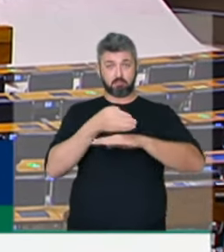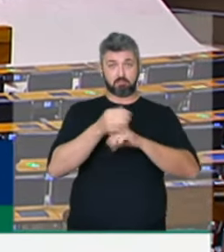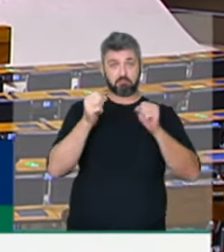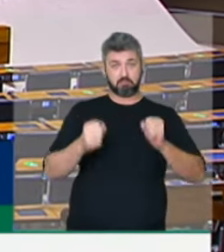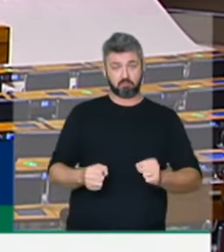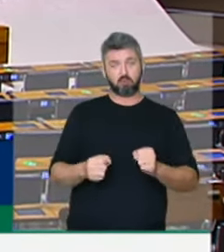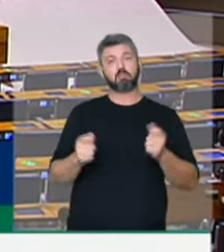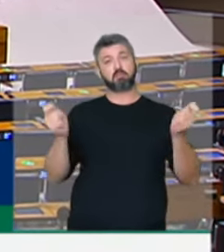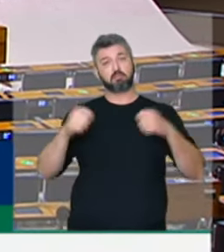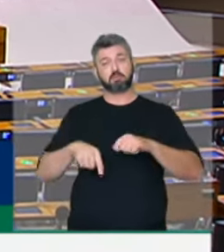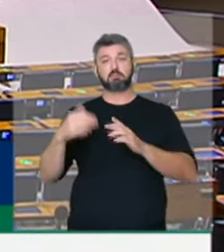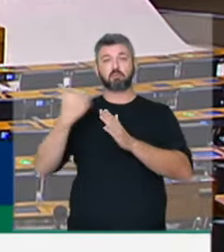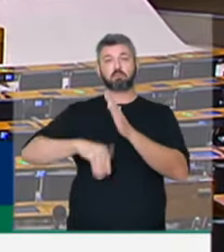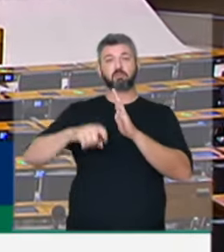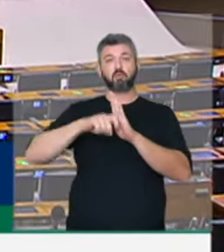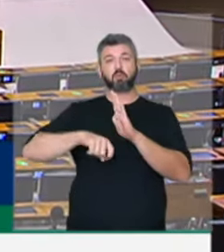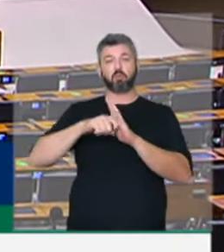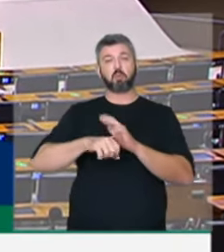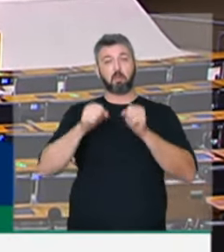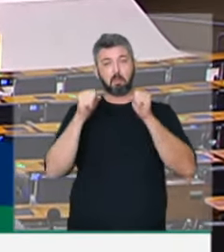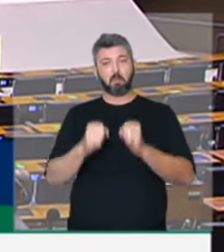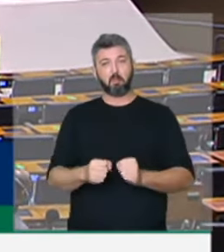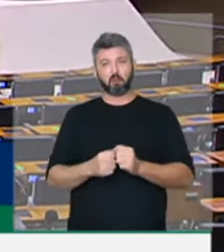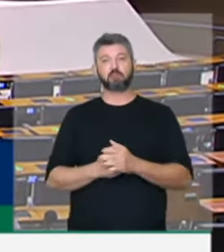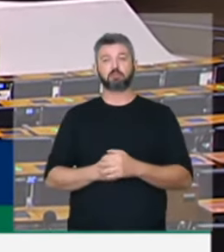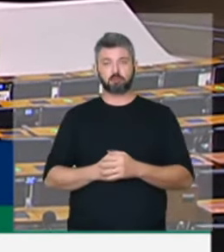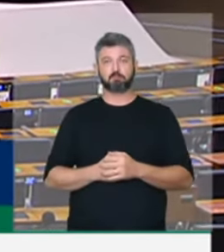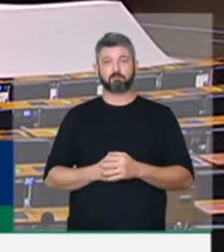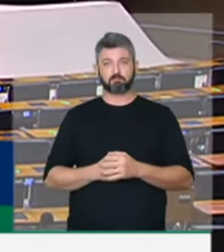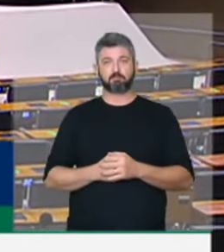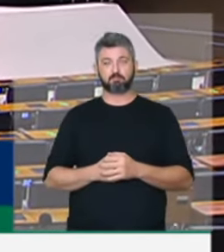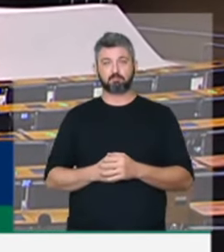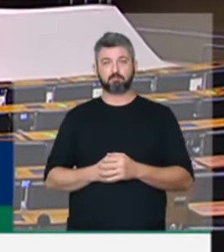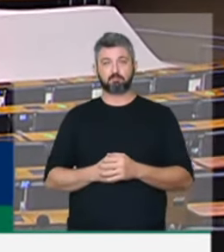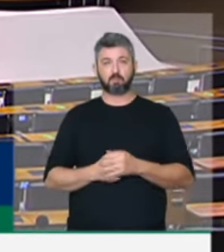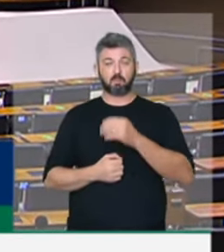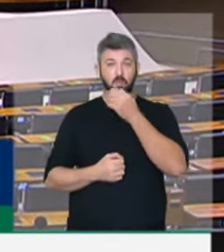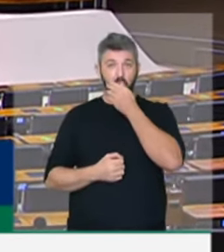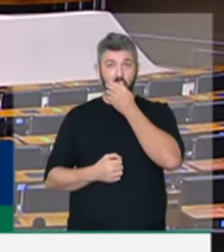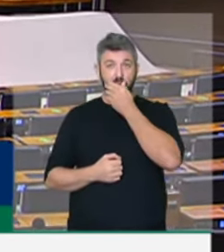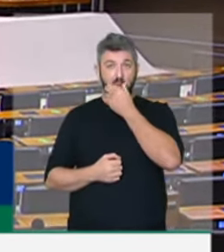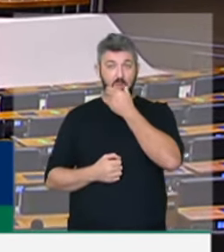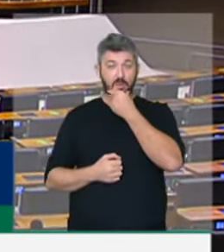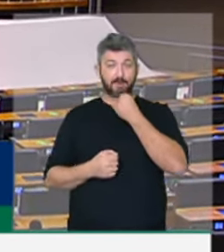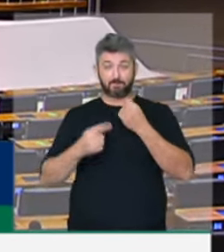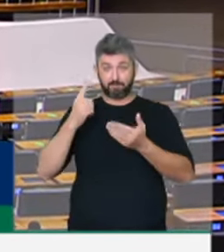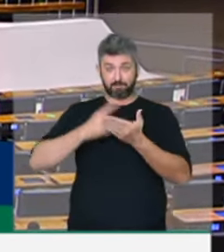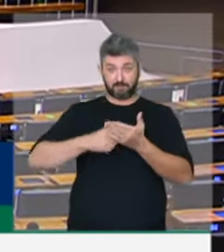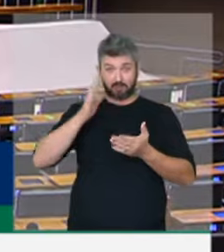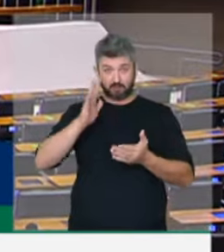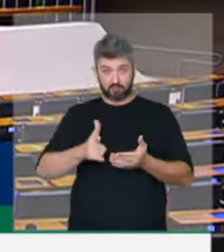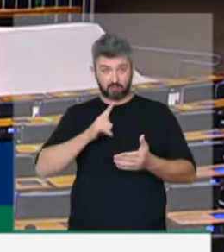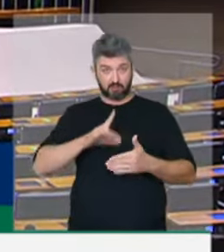DO VALOR DO IMPOSTO DE DE RENDA DE 2021. COM O ACORDO FIRMADO AQUI ENTRE OS LÍDERES FICOU DEFINIDO QUE O PARÂMETRO MÁXIMO DE